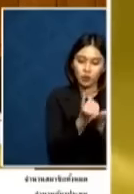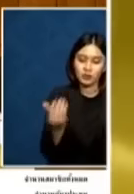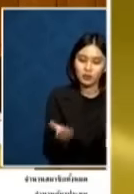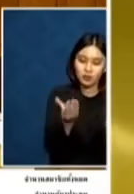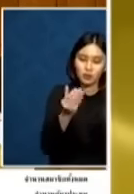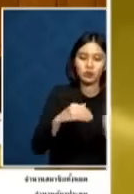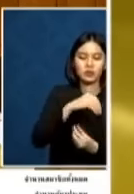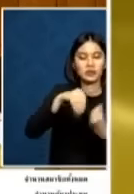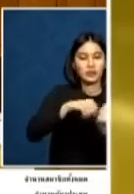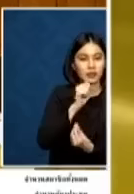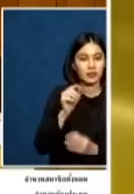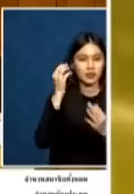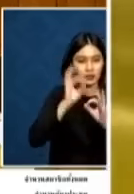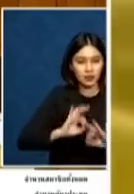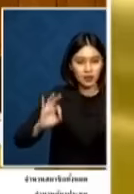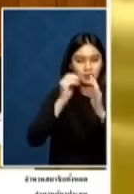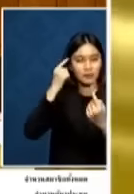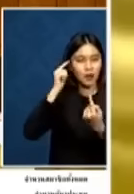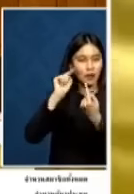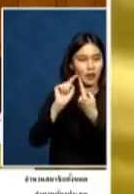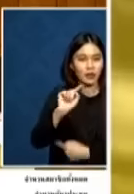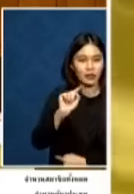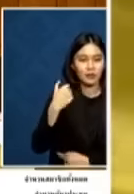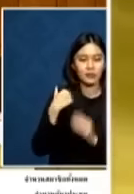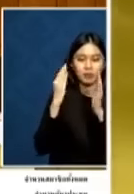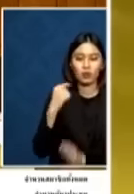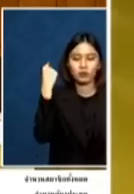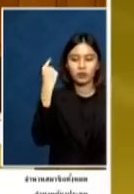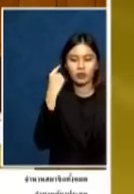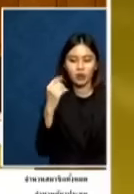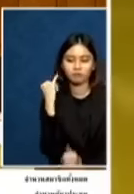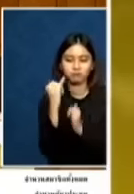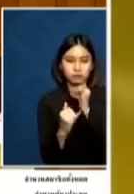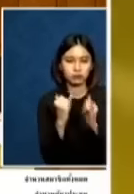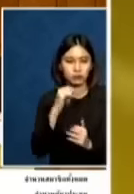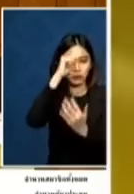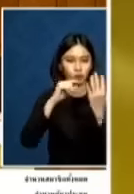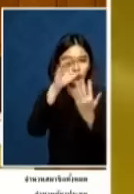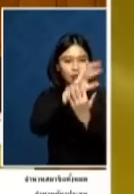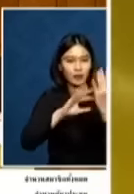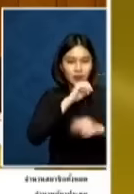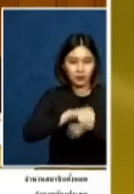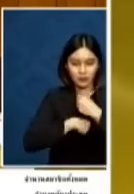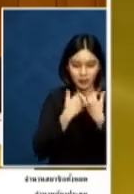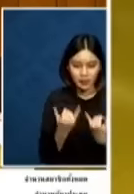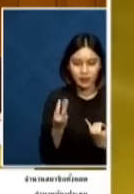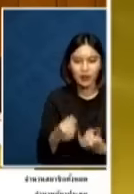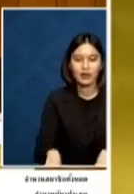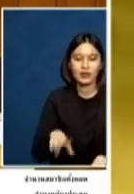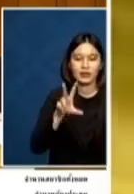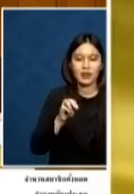กันแบบเฉพาะนายกนี่ก็นานเลยนะฮะครึ่งชั่ม ได้ท่านผู้ชมฮะ thiland ซึ่งทางด้านฝ่ายา